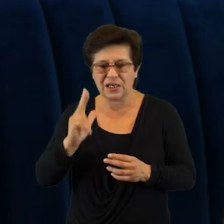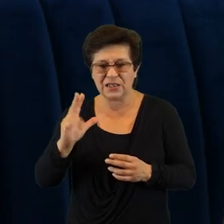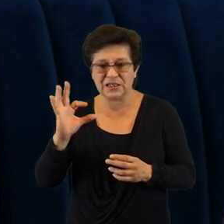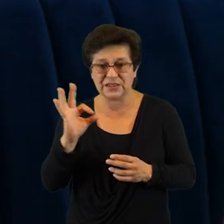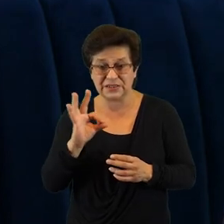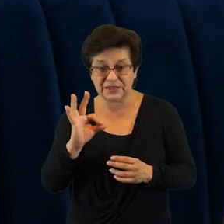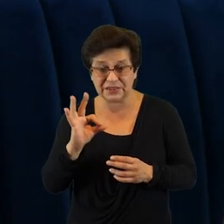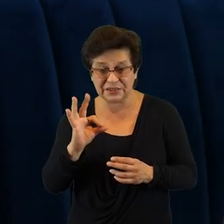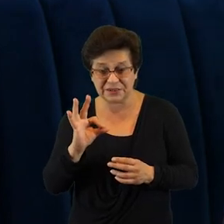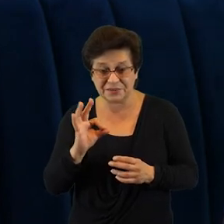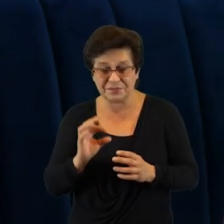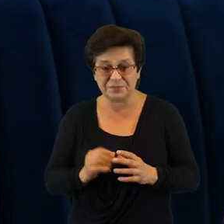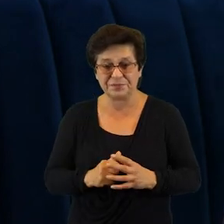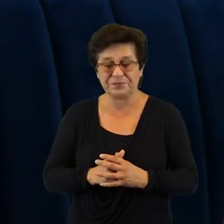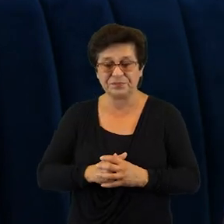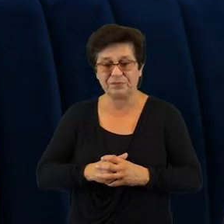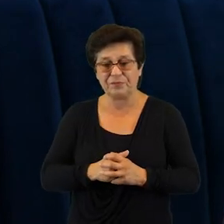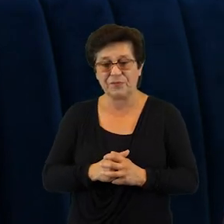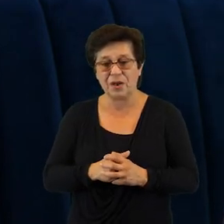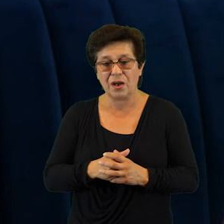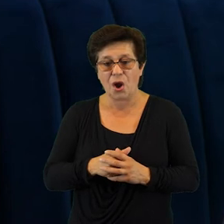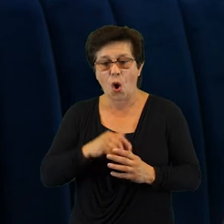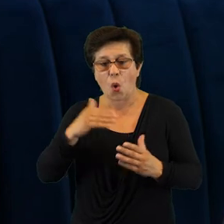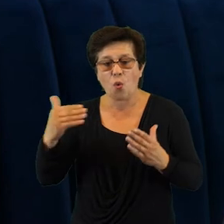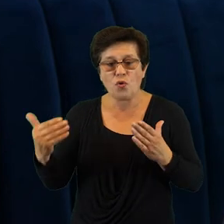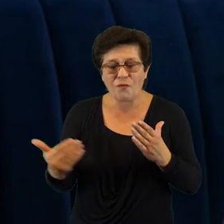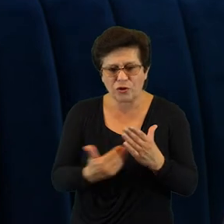a zięć Abrahama Sterna, unowocześnił tę maszynę.